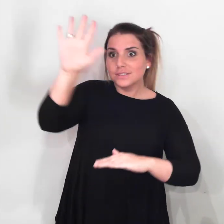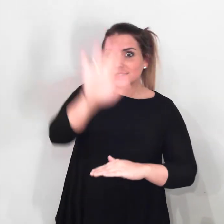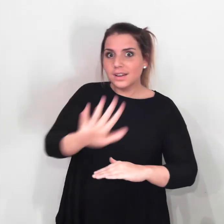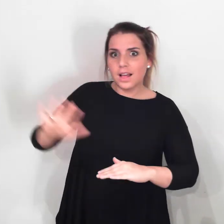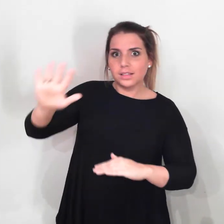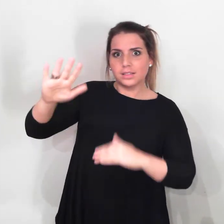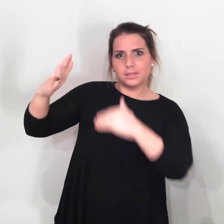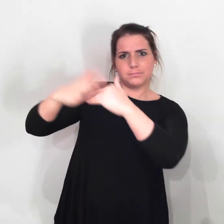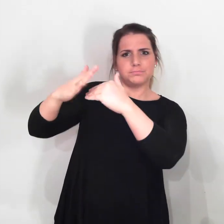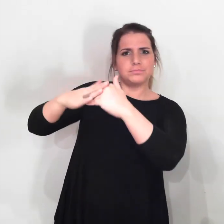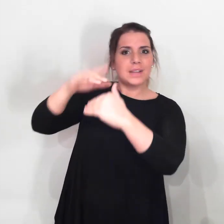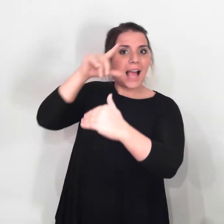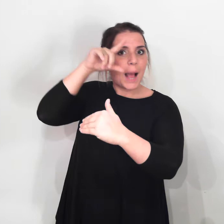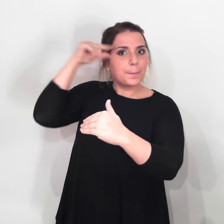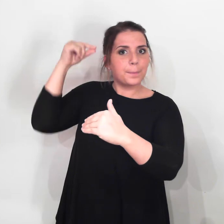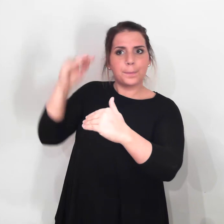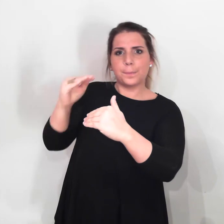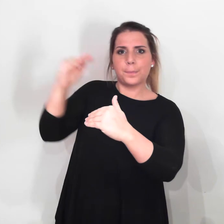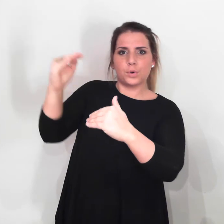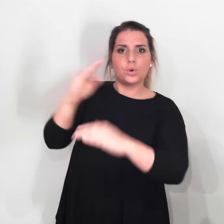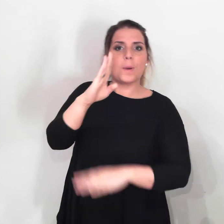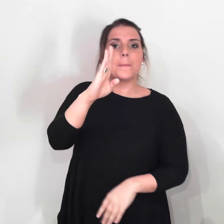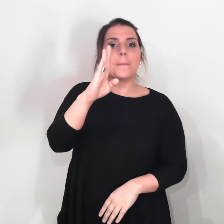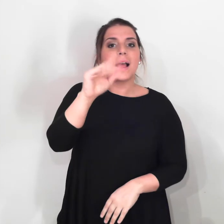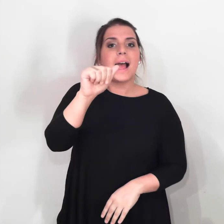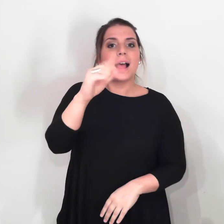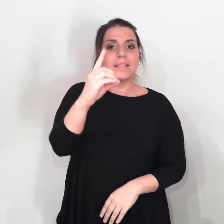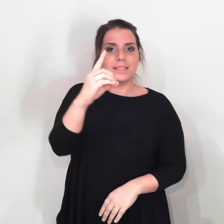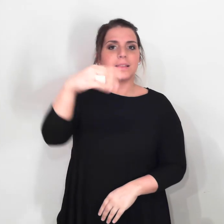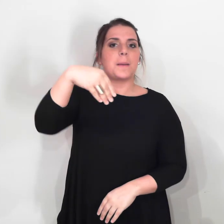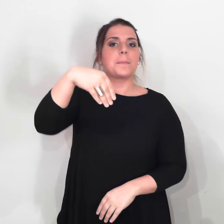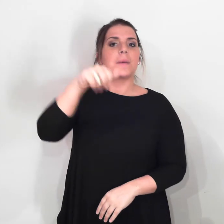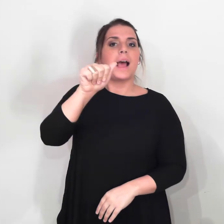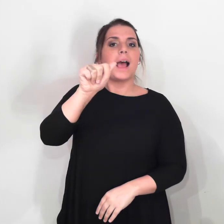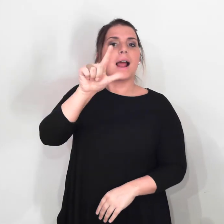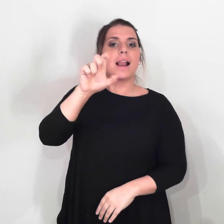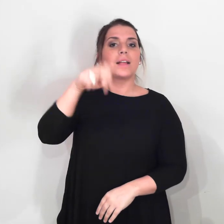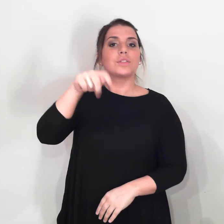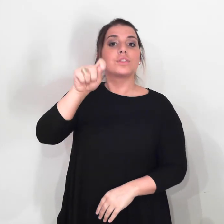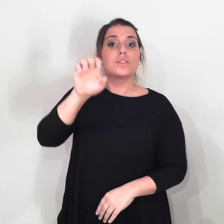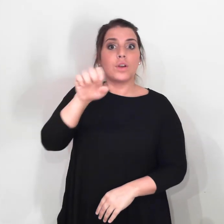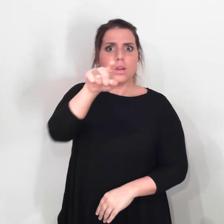Deze zal plaatsvinden in Bad Malente, vlakbij Hamburg, Duitsland.